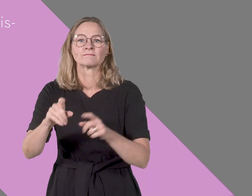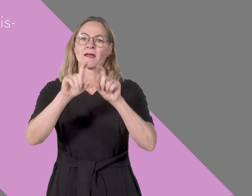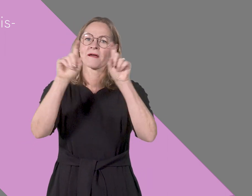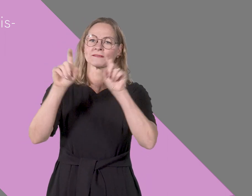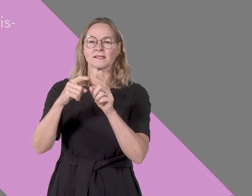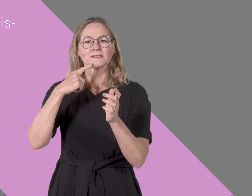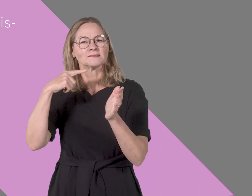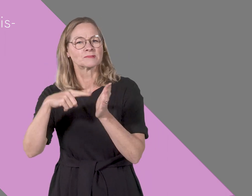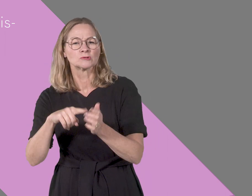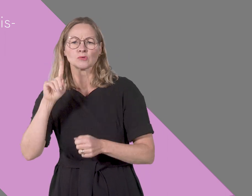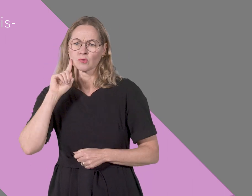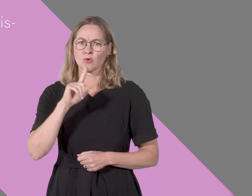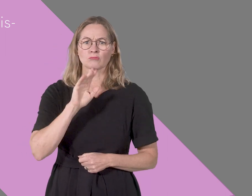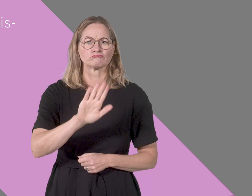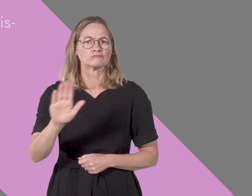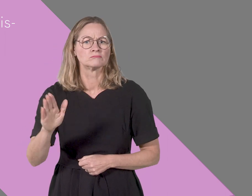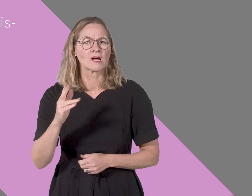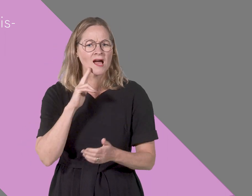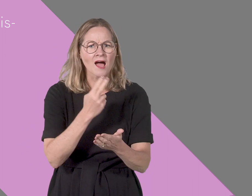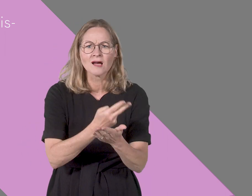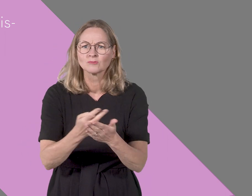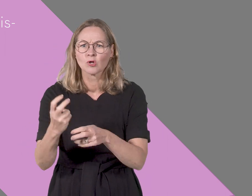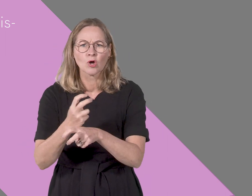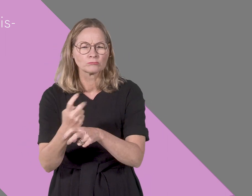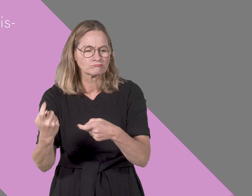joiden aikana käsiteltiin muun muassa kuurojen asuntolakokemuksiin -